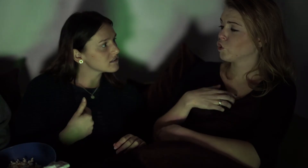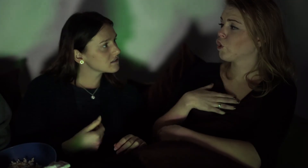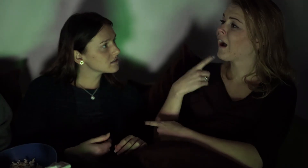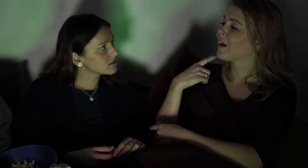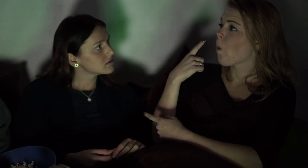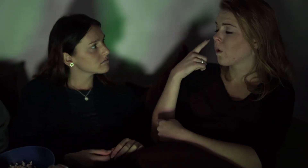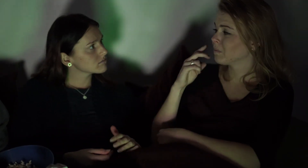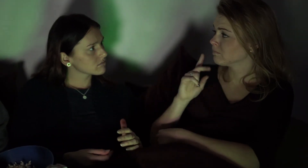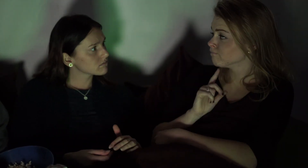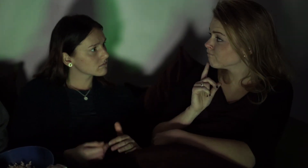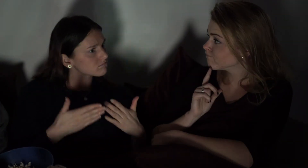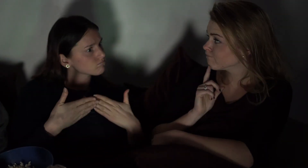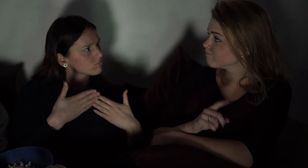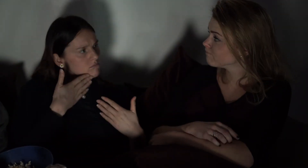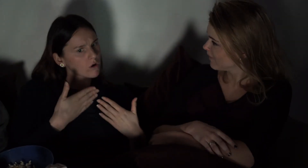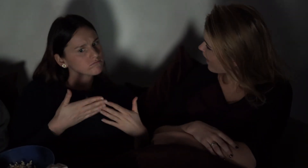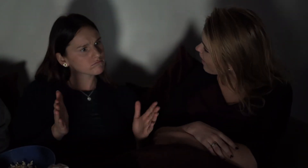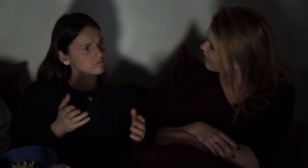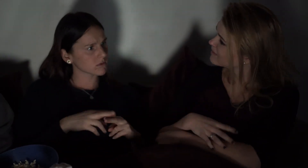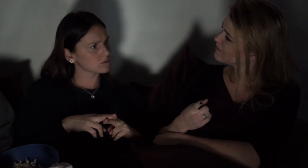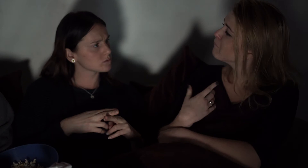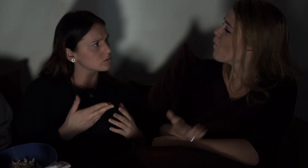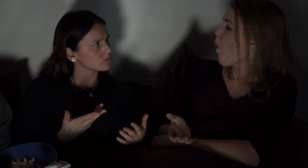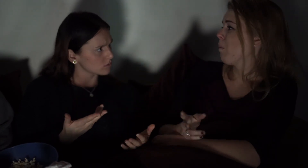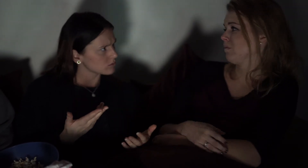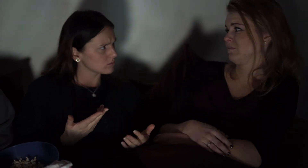Jag tycker att det är gulligt med killar som gråter. -Ja, det är fint när de är öppna med sina känslor.